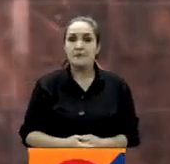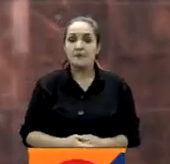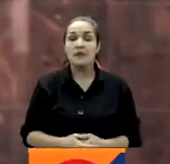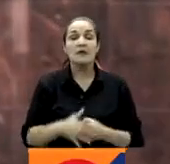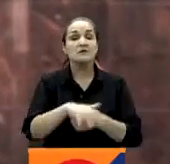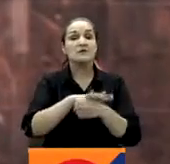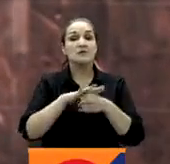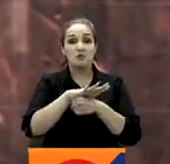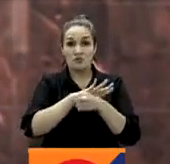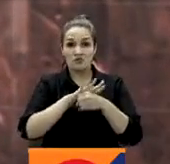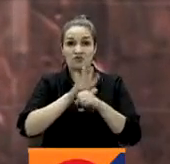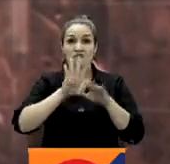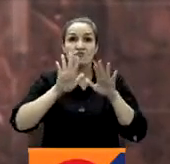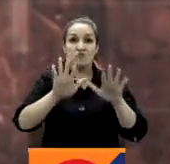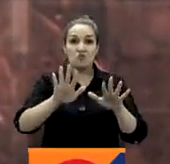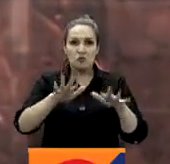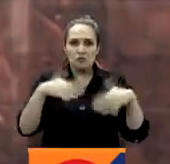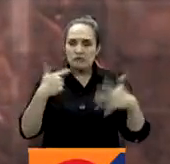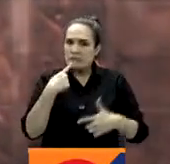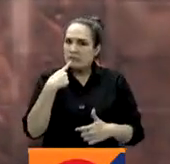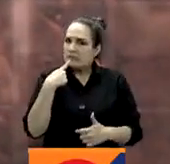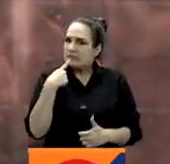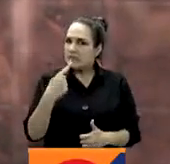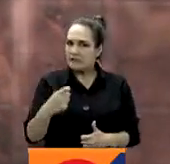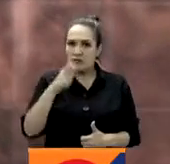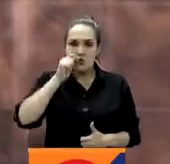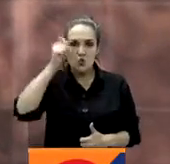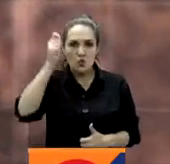SIN SALIDA MéDICO Y DE RESISTENCIA.